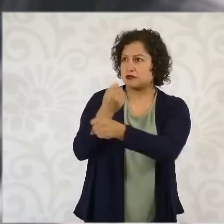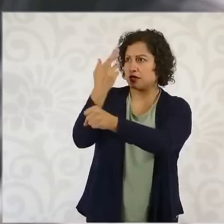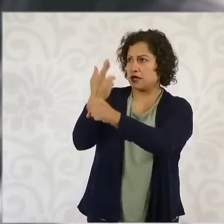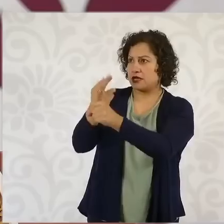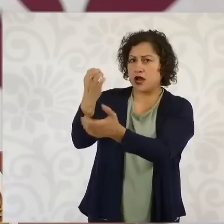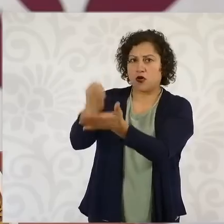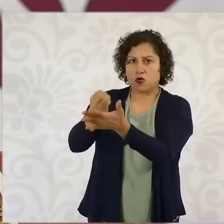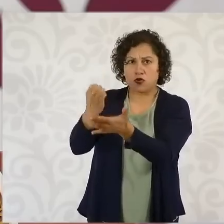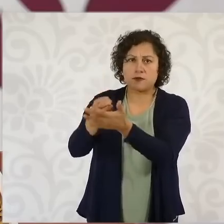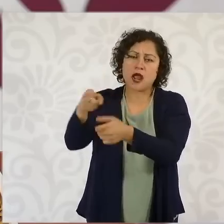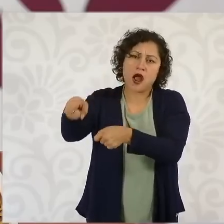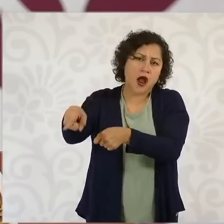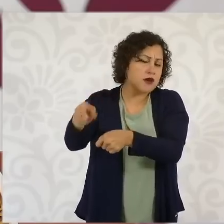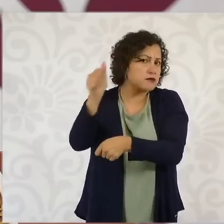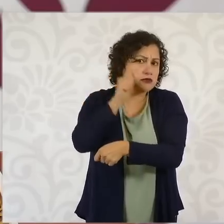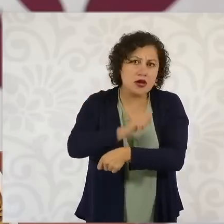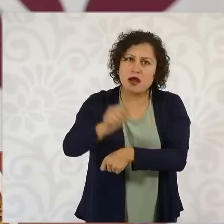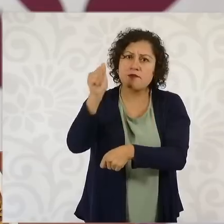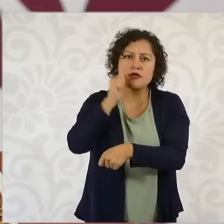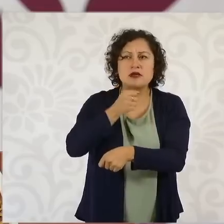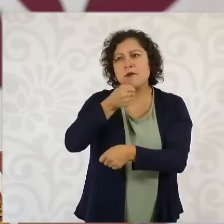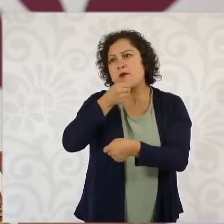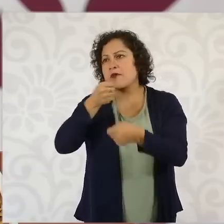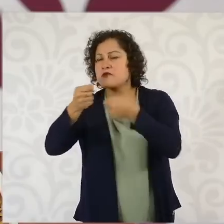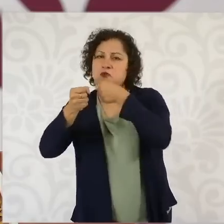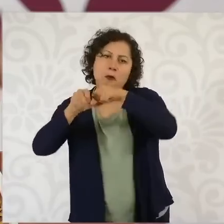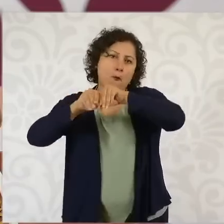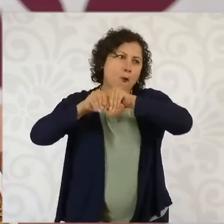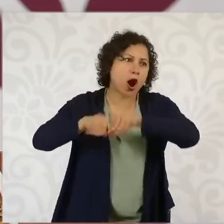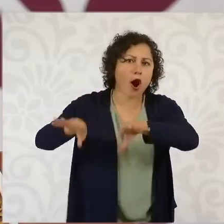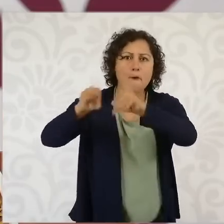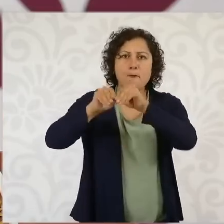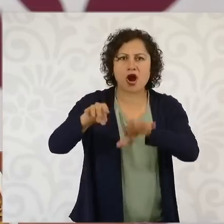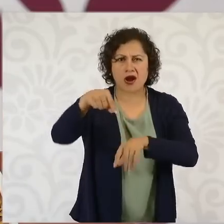permanentemente en los medios de comunicación entonces hay mucha información a la gente y